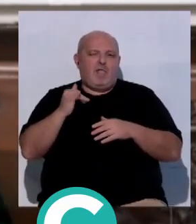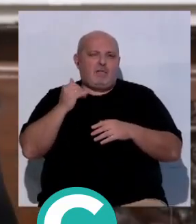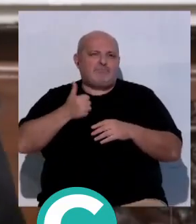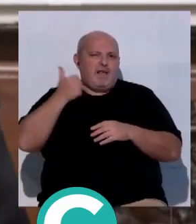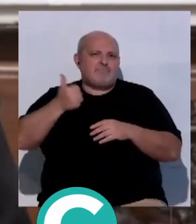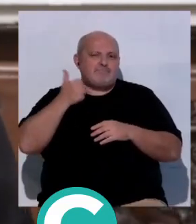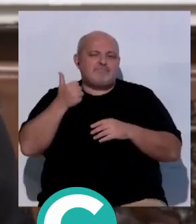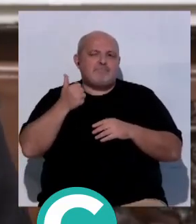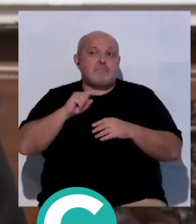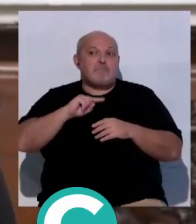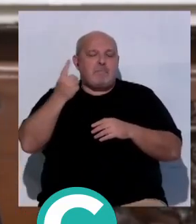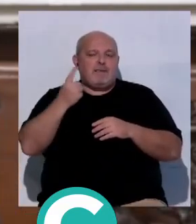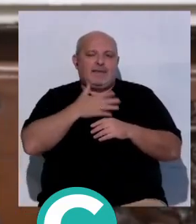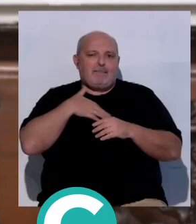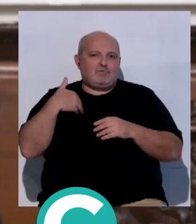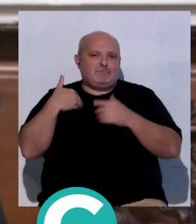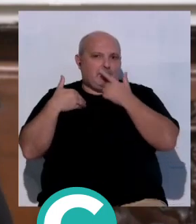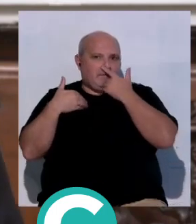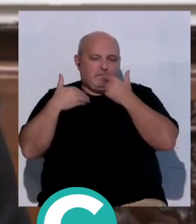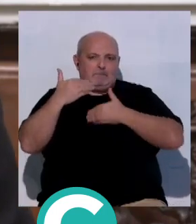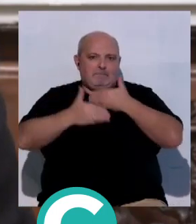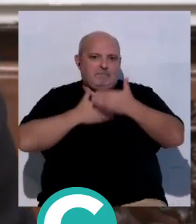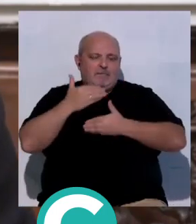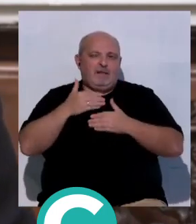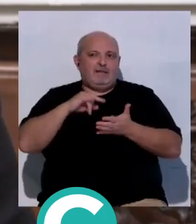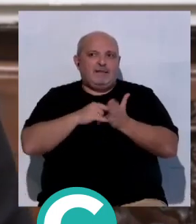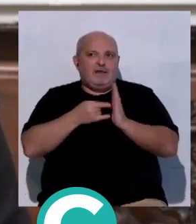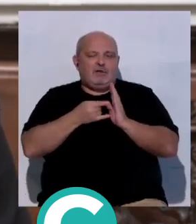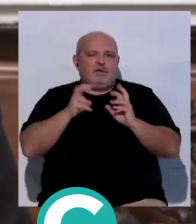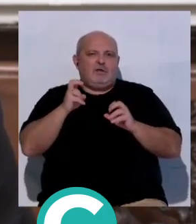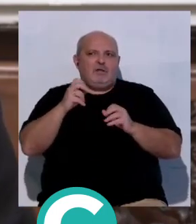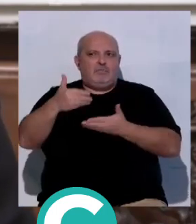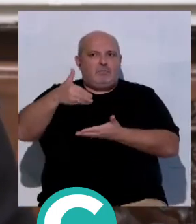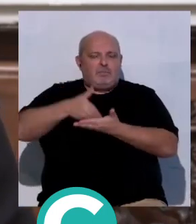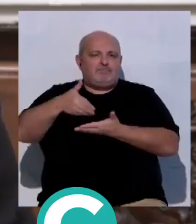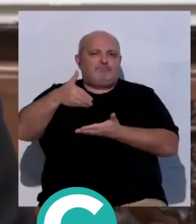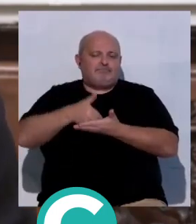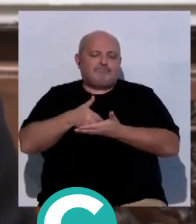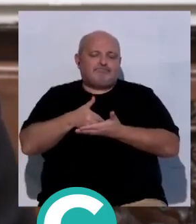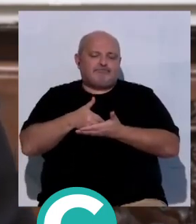estas son las primeras que debemos avanzar las que los técnicos nos Proponen y consideramos que bueno